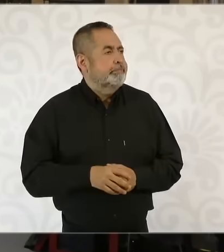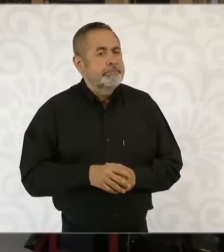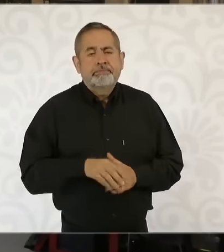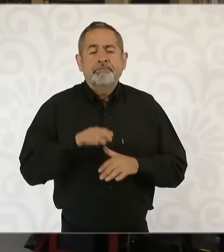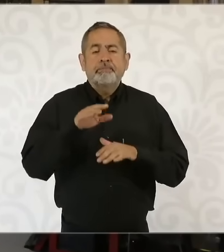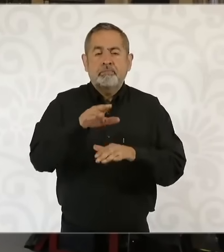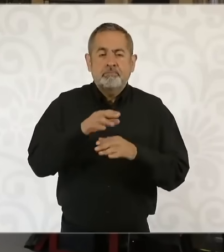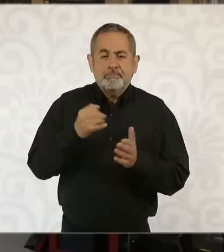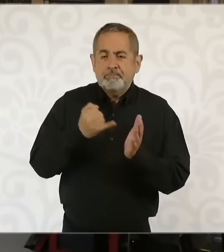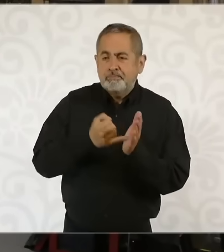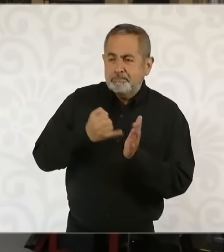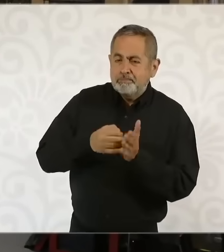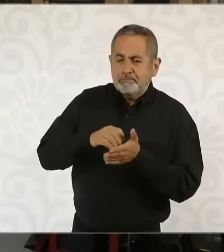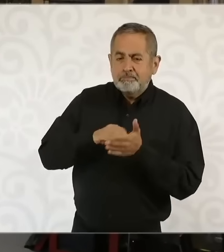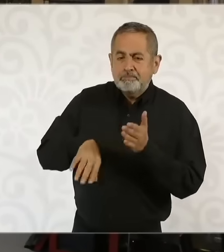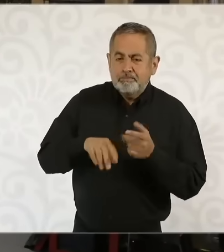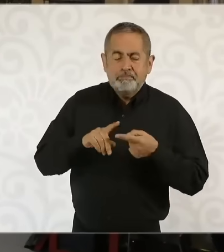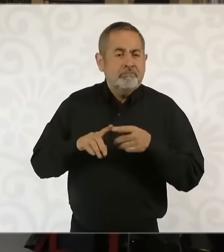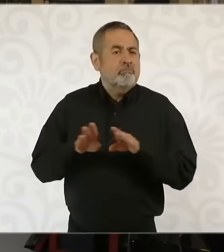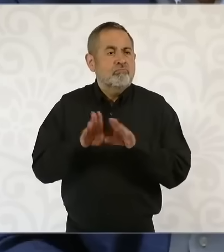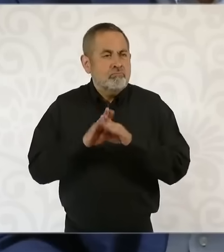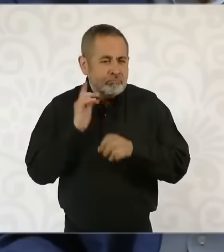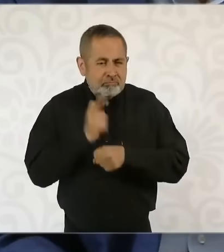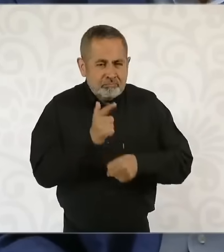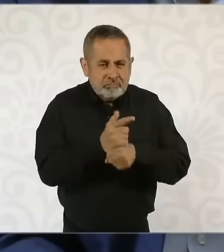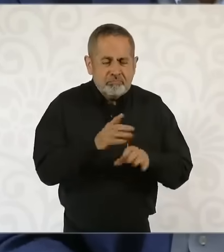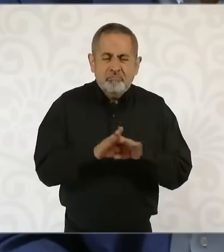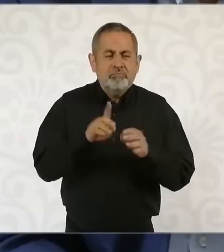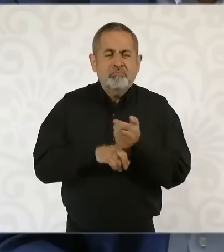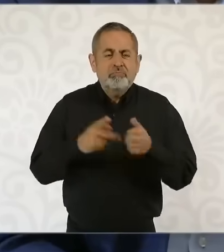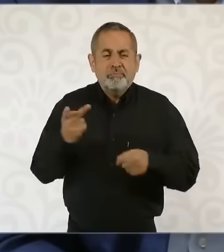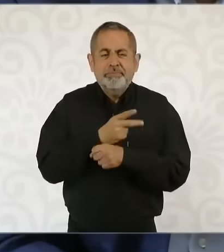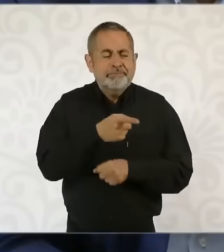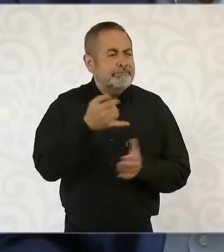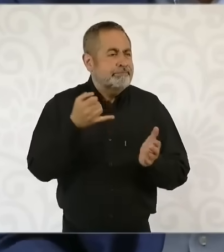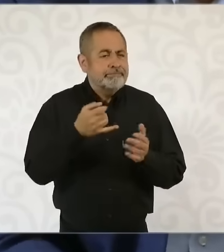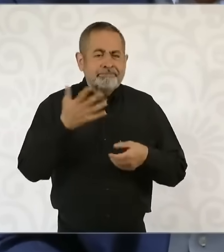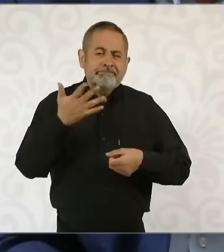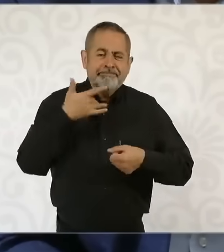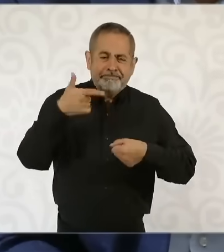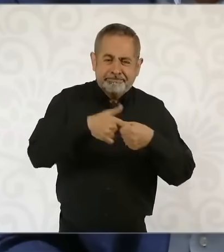preguntar si es parte de los decomisos. ¿Qué se hace con el huachicol decomizado? Apenas Harfush,